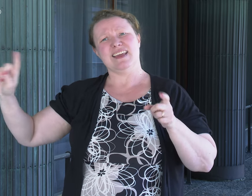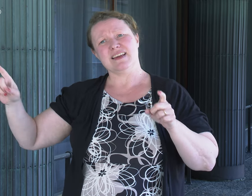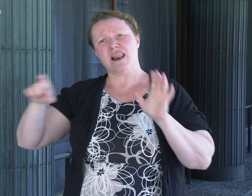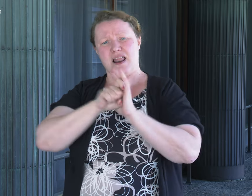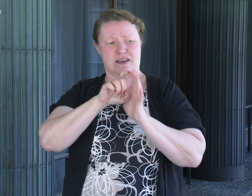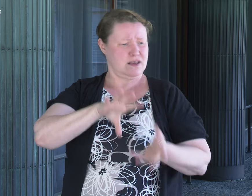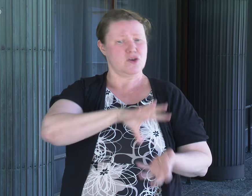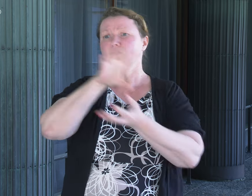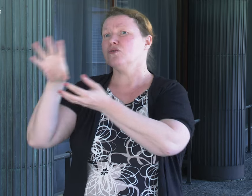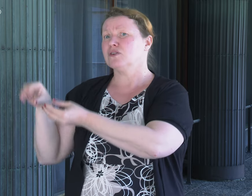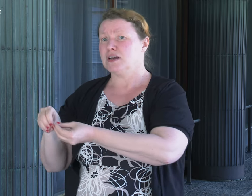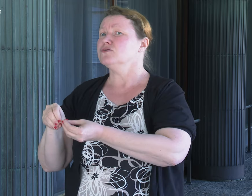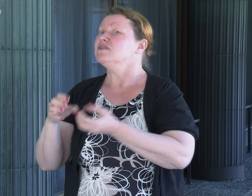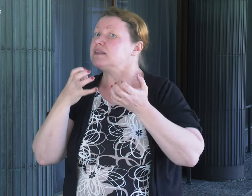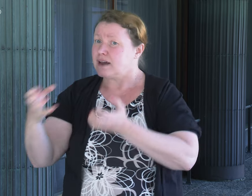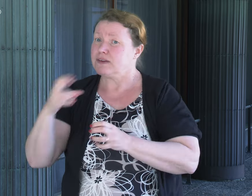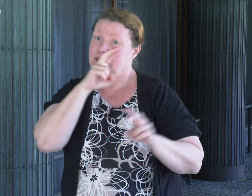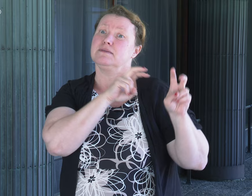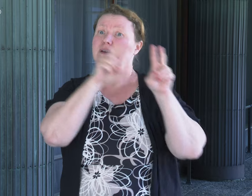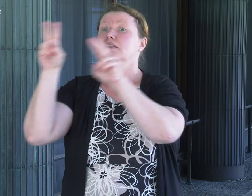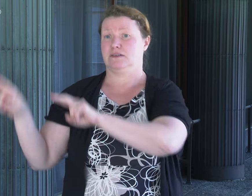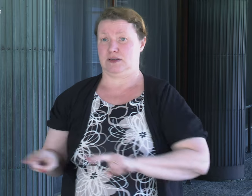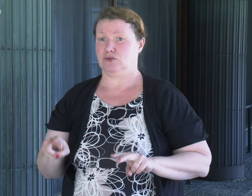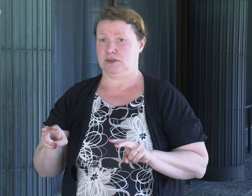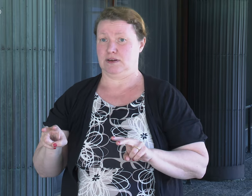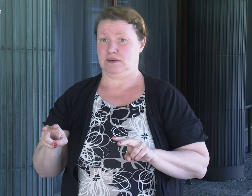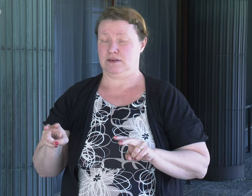että kaikista näistä laeista tulisi ehkä tehdä kokonaiskatsaus.